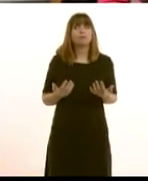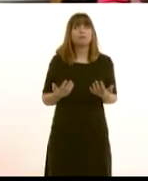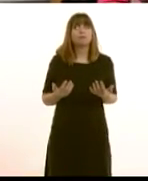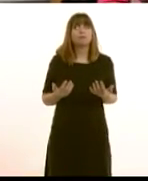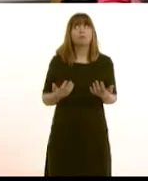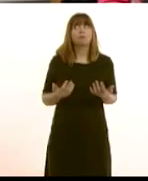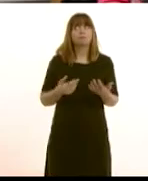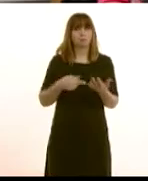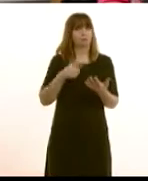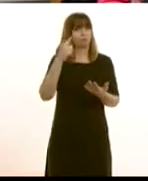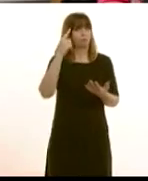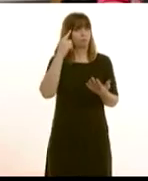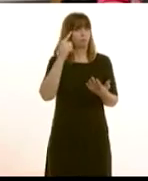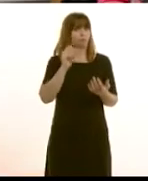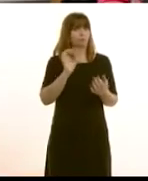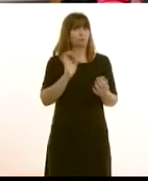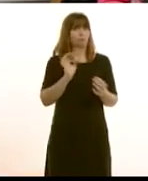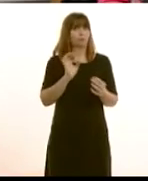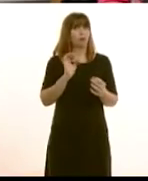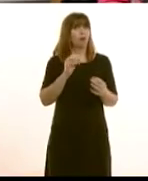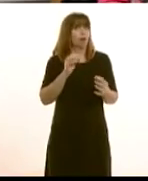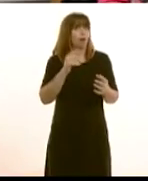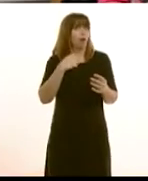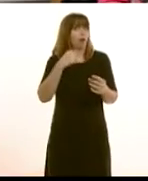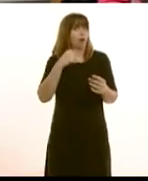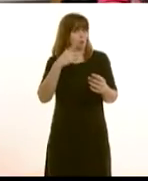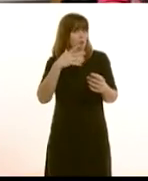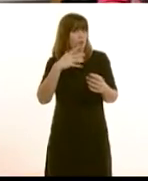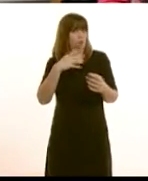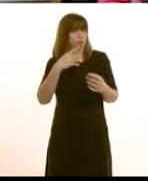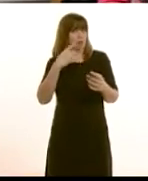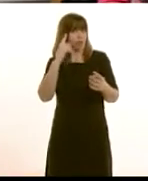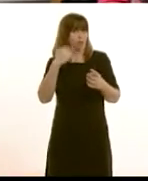yn bwysig dros ben i ni yng Nghymru; rydym niín gwybod hynny. Er enghraifft, roedd 2014